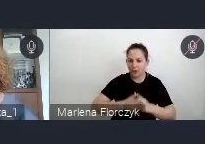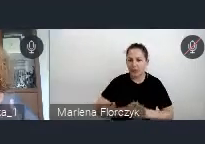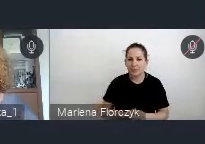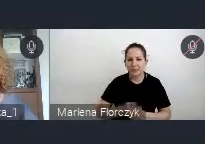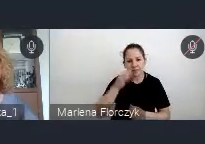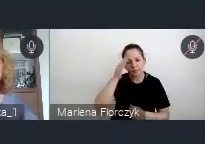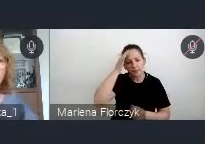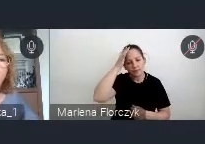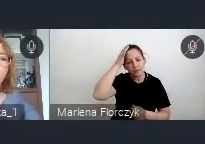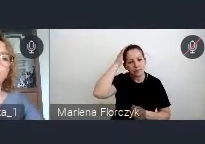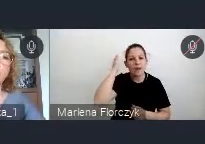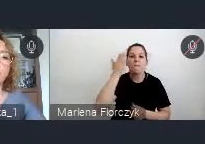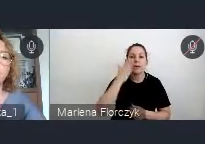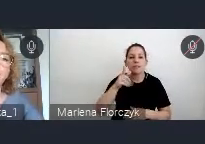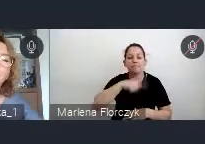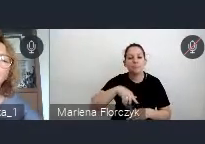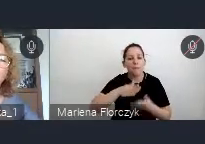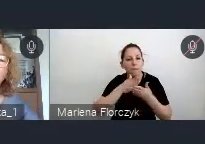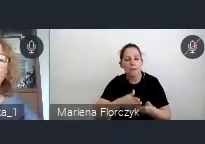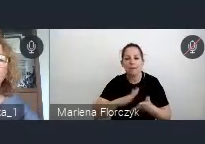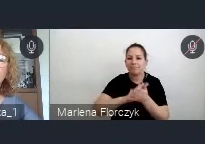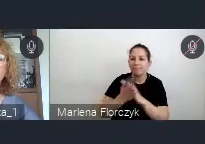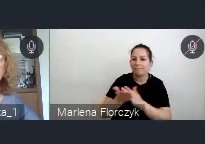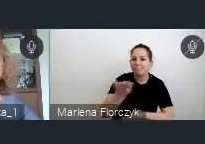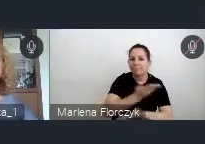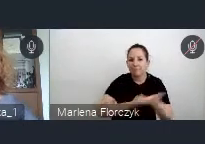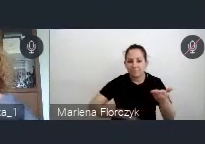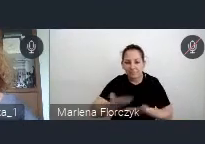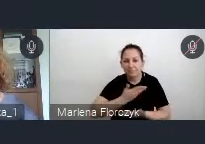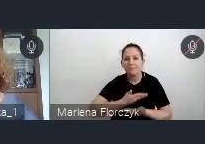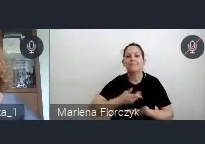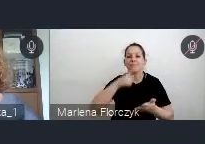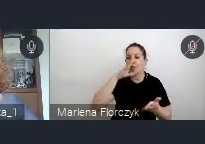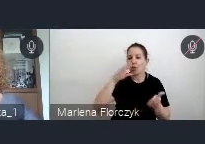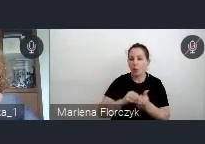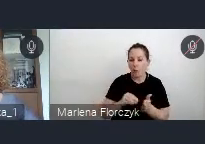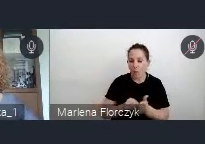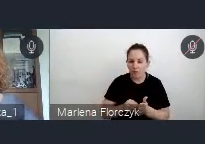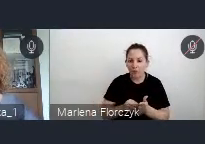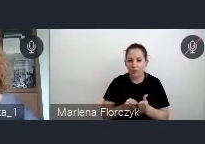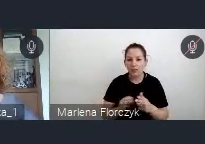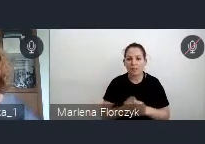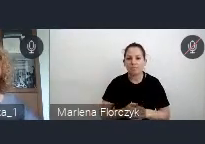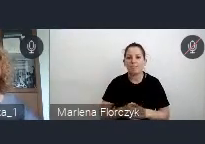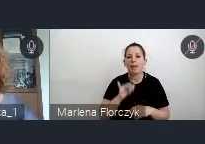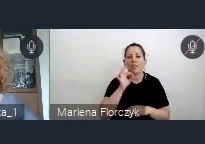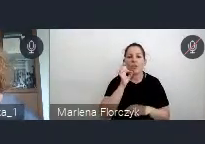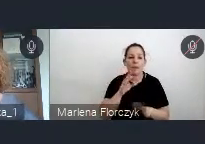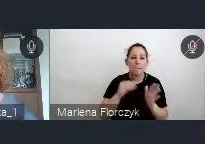Bardziej sobie pomagać także wzajemnie wymieniając doświadczenia i dobre praktyki z całą Europą,